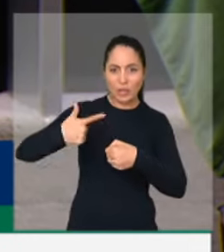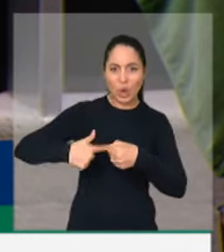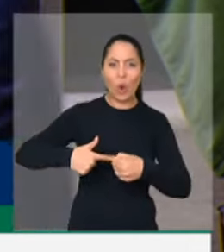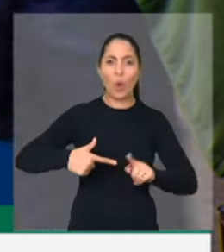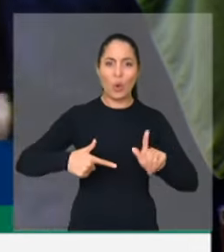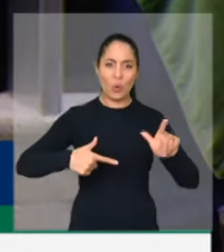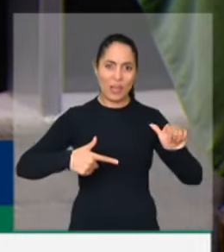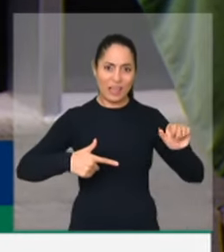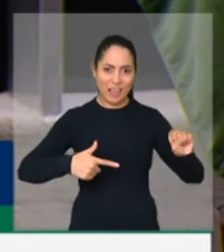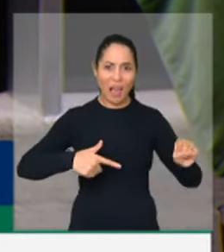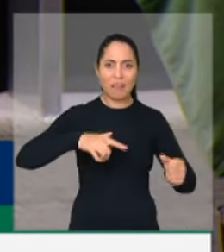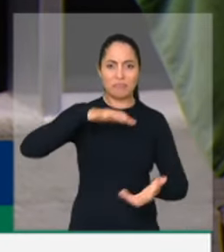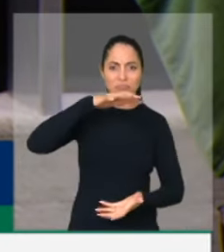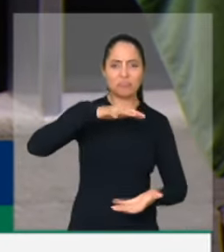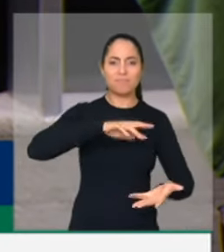DO NOSSO PAÍS, NÓS TIVEMOS 4,4 MILHÕES DE EMPREGOS A